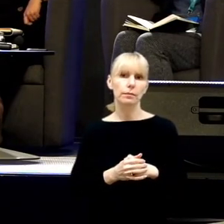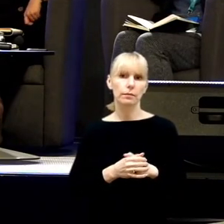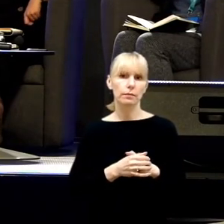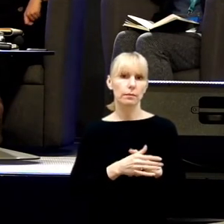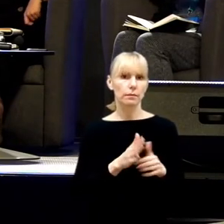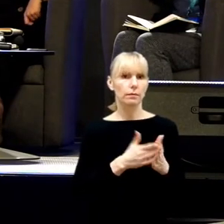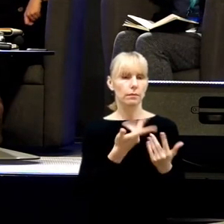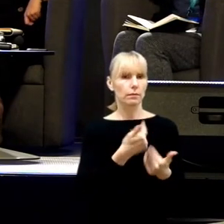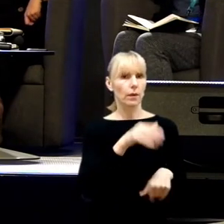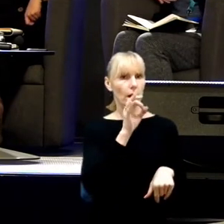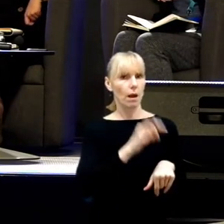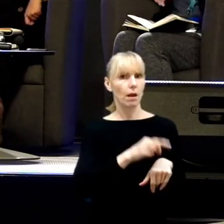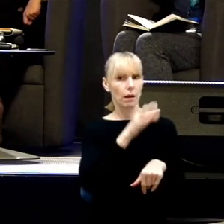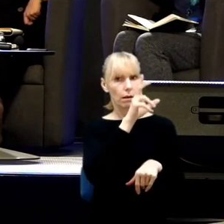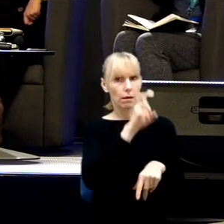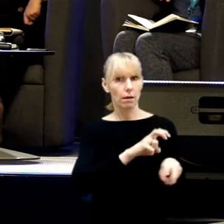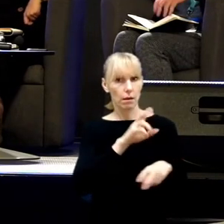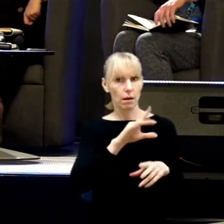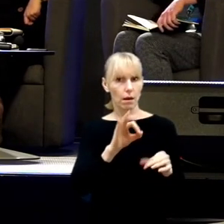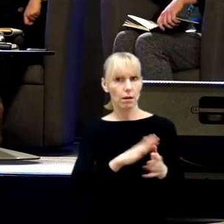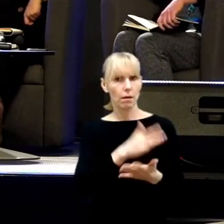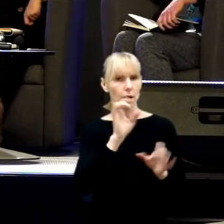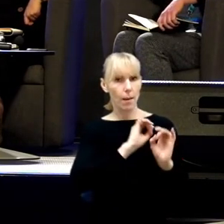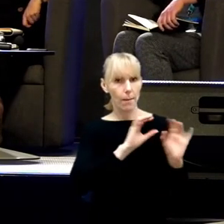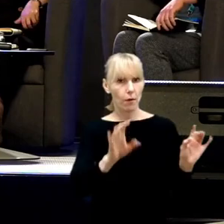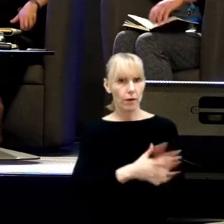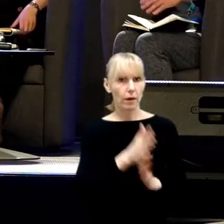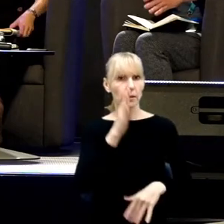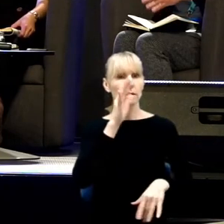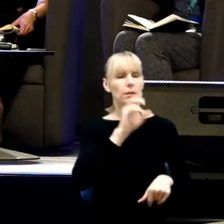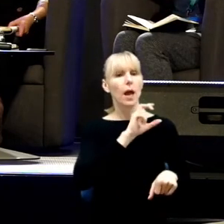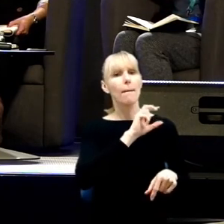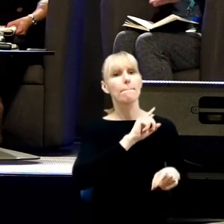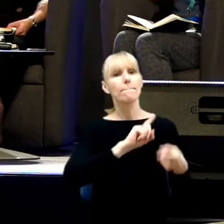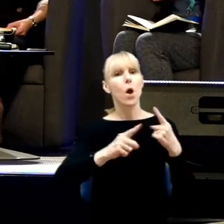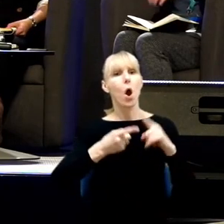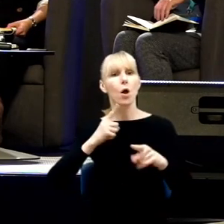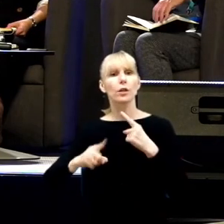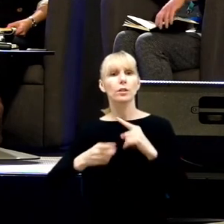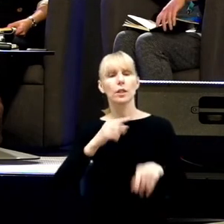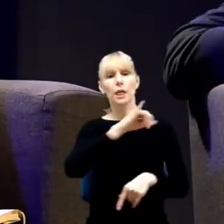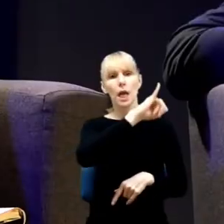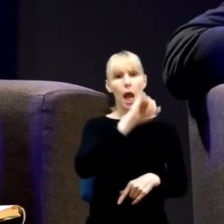architekt, profesor Politechniki Śląskiej Agata Twardoch, architektka i na pewno znana Państwa